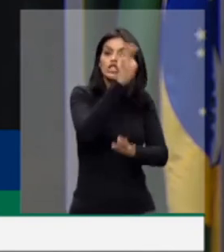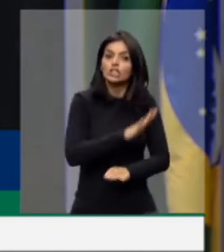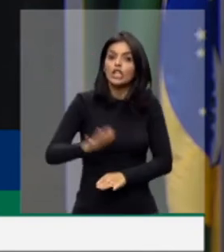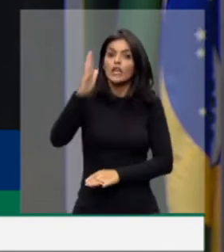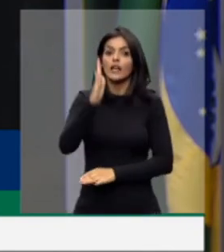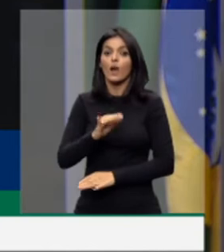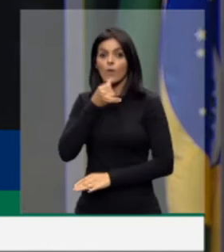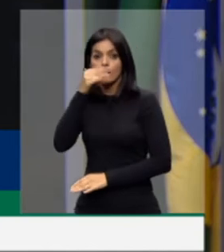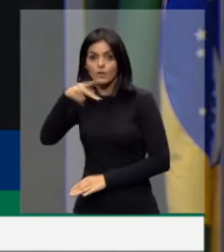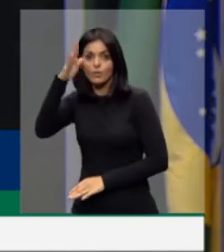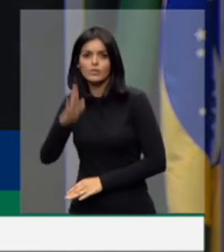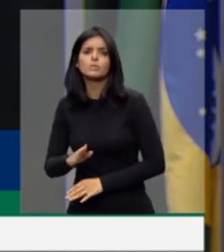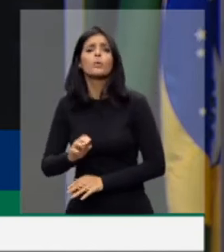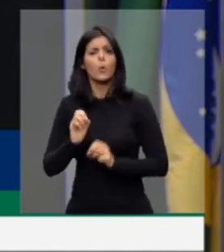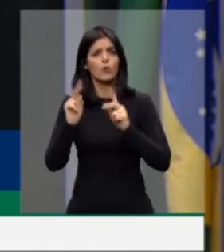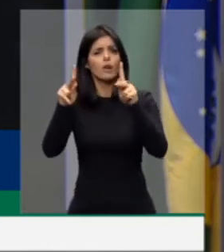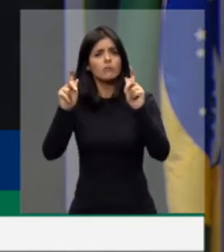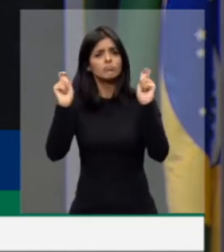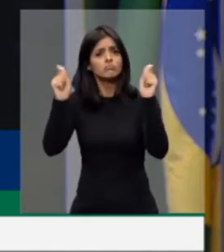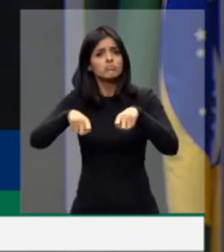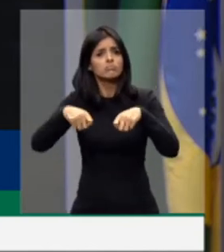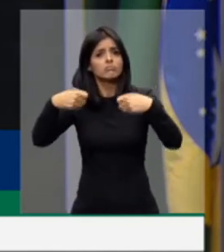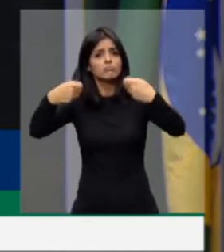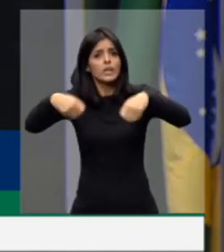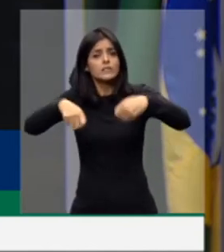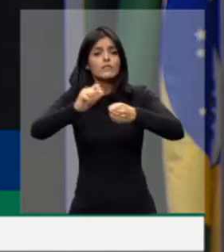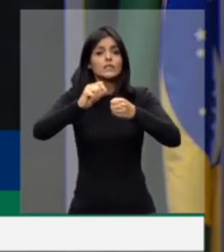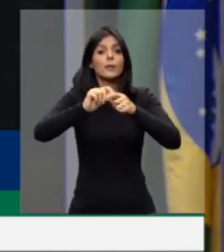DITO, ELA AGREGOU VÁRIOS TEMAS, SE QUISERMOS SAIO FAZER UM NOVO MARCO GERAL PARA ENERGIA NO BRASIL, DEVEMOS